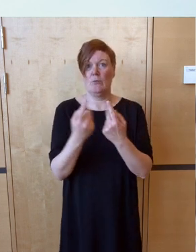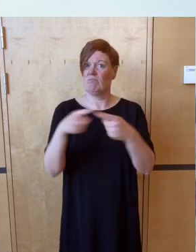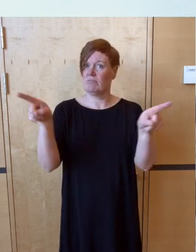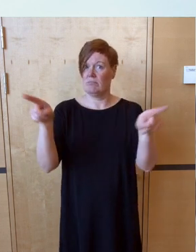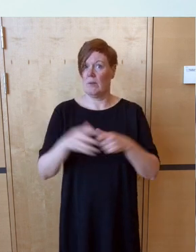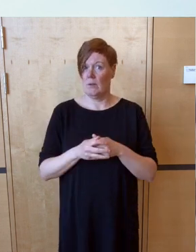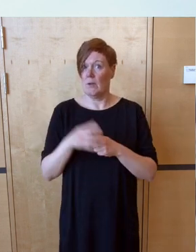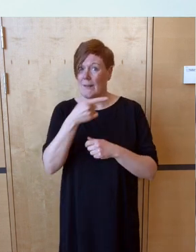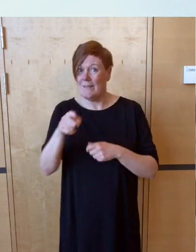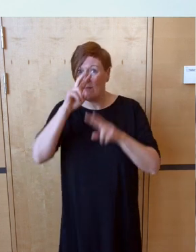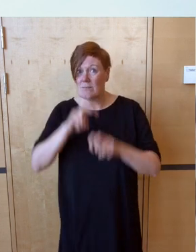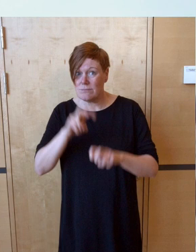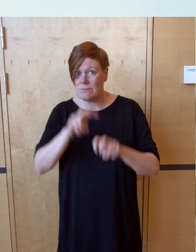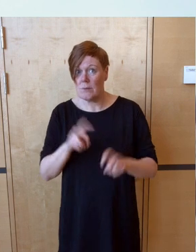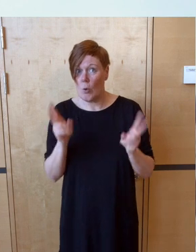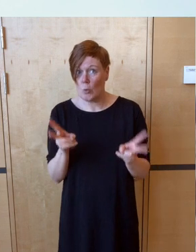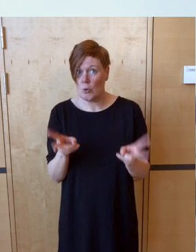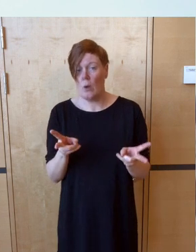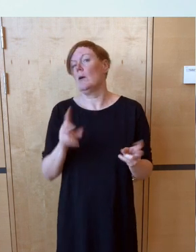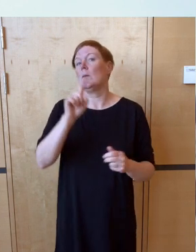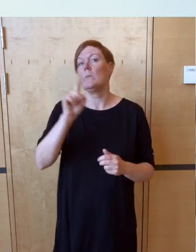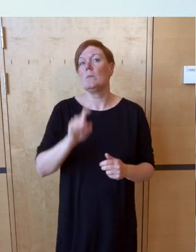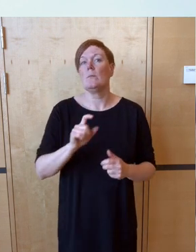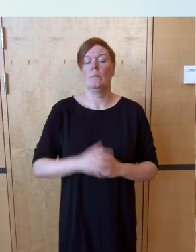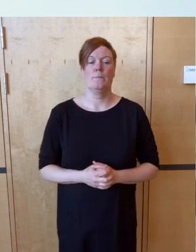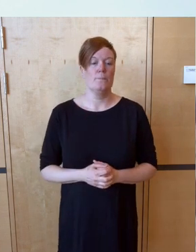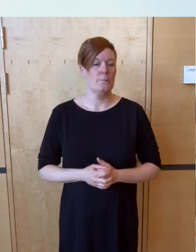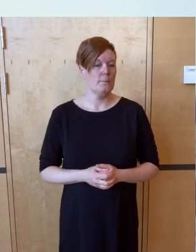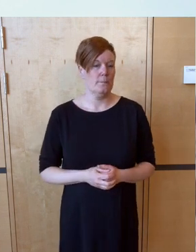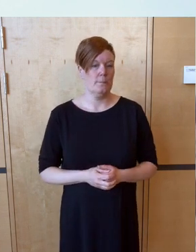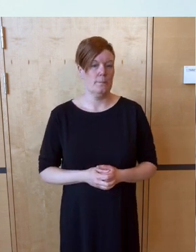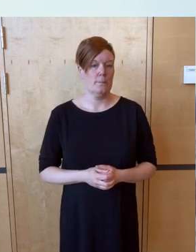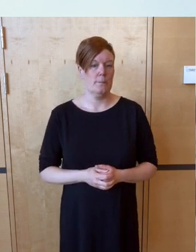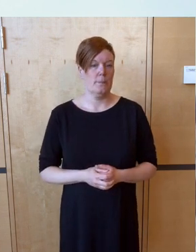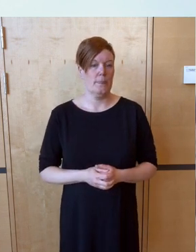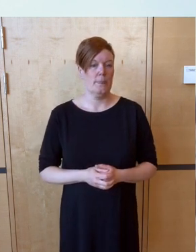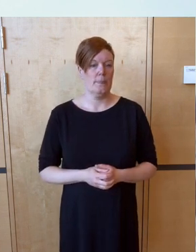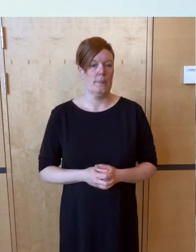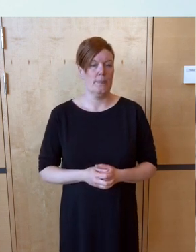Gjorde Thomas Lundsten revisorernas